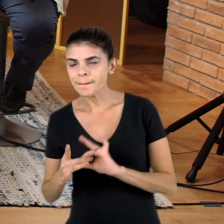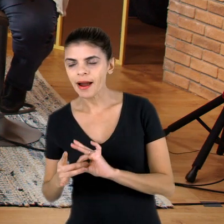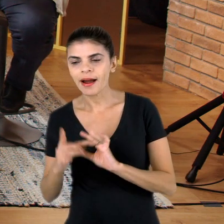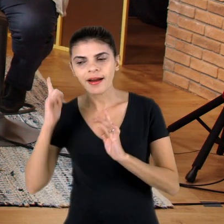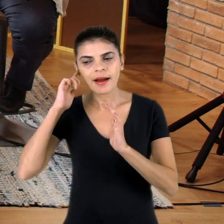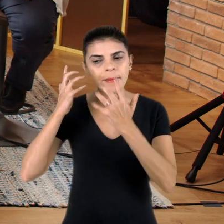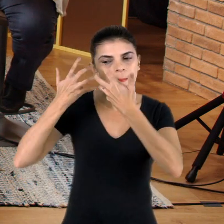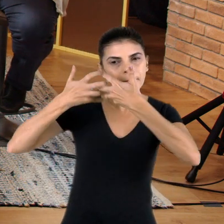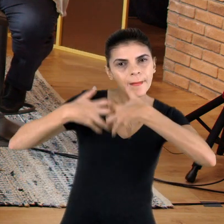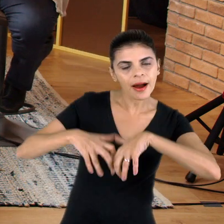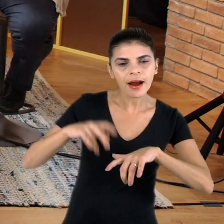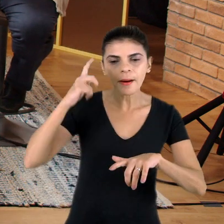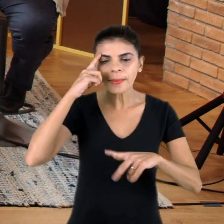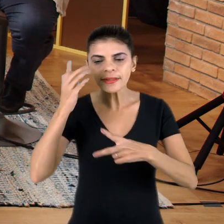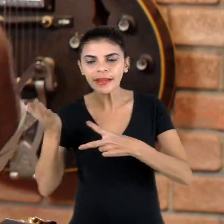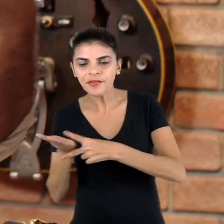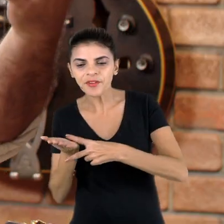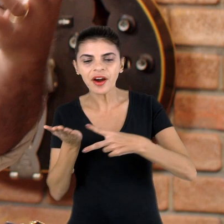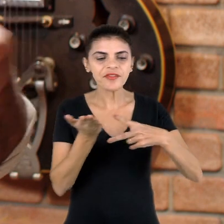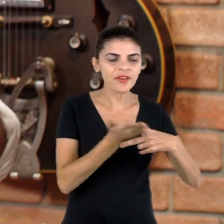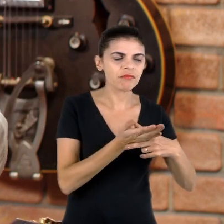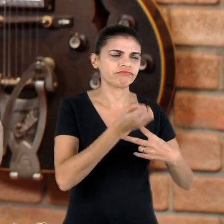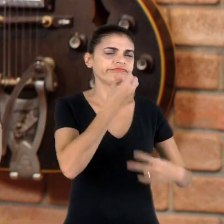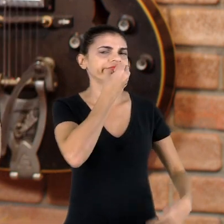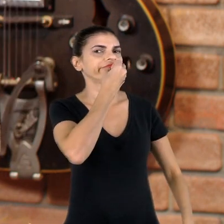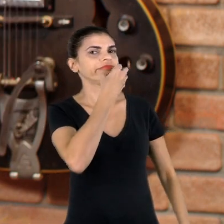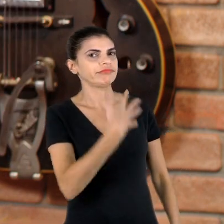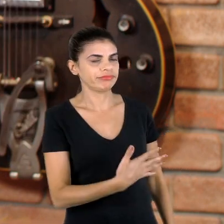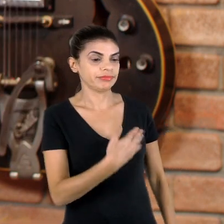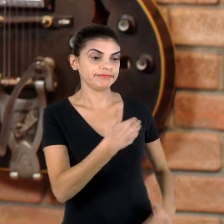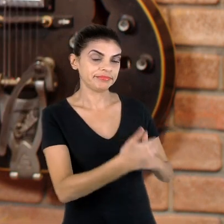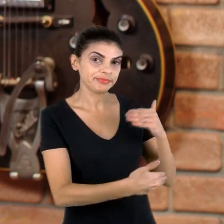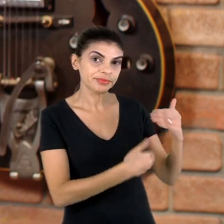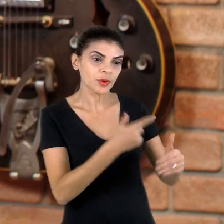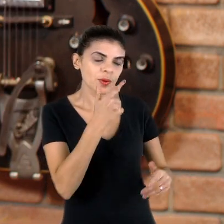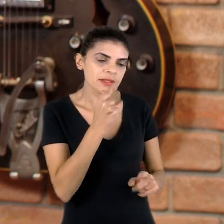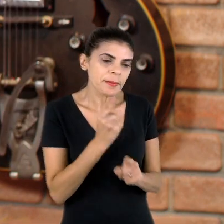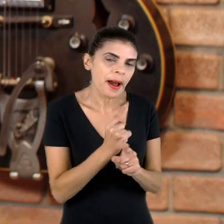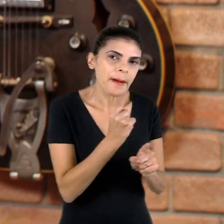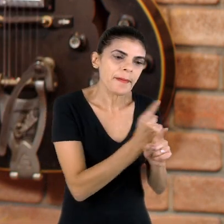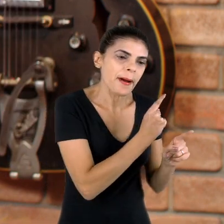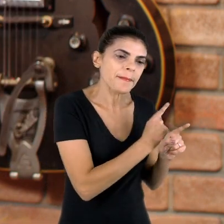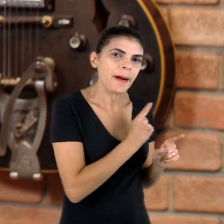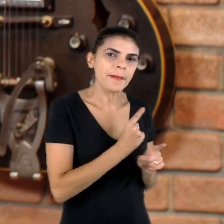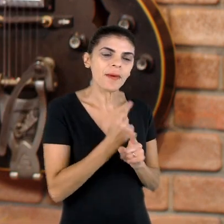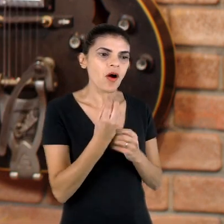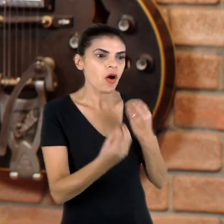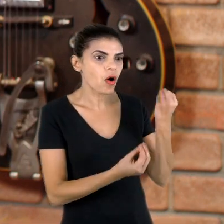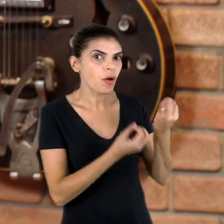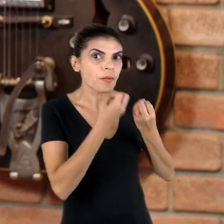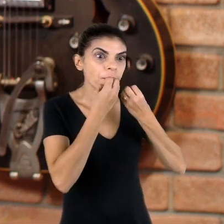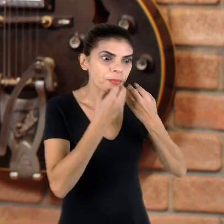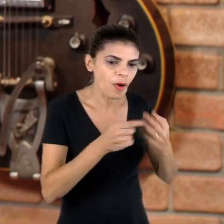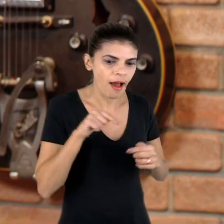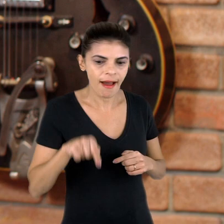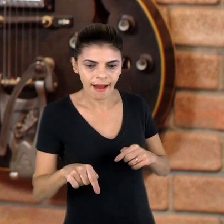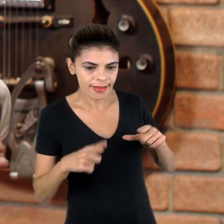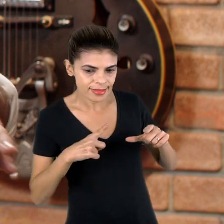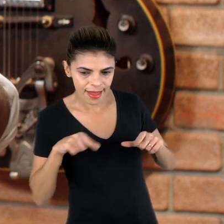pensar nos intervalos é bom demais! E, quando tá fazendo arranjo, você consegue enxergar: "Ah, aqui estão os trombones! Aqui estão os violoncelos.